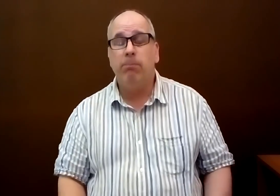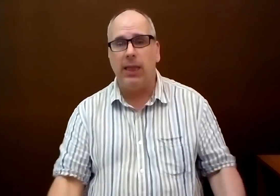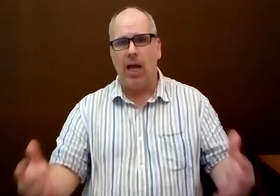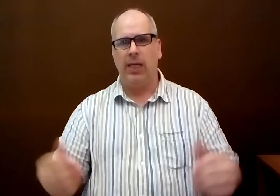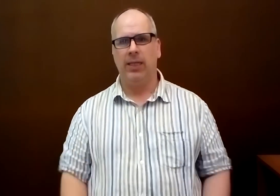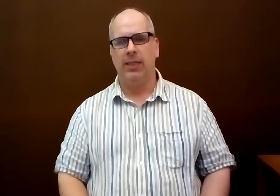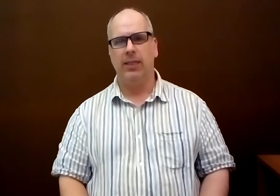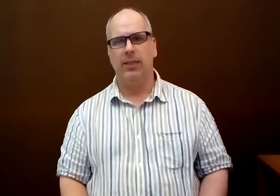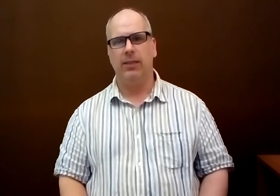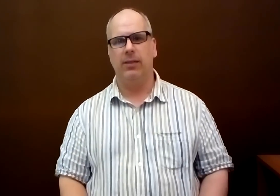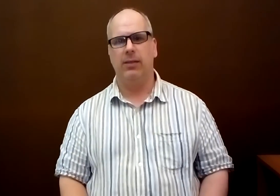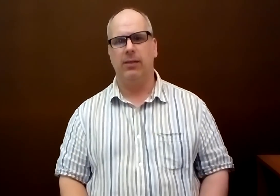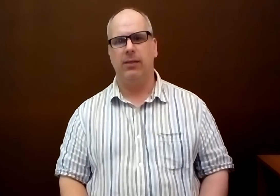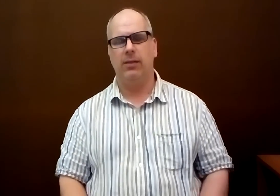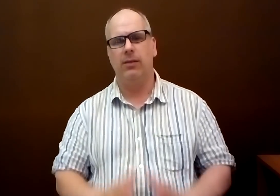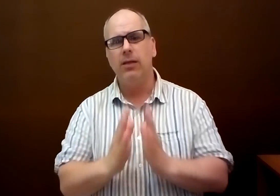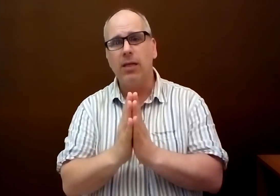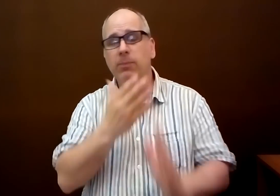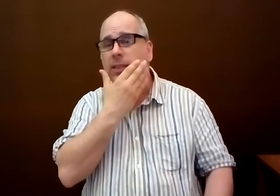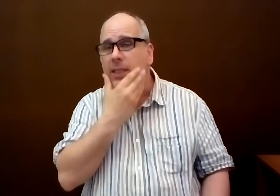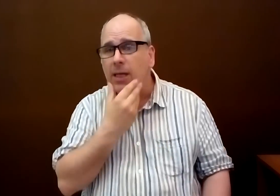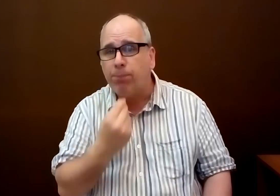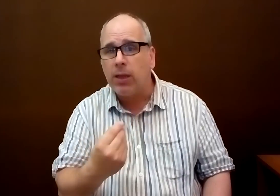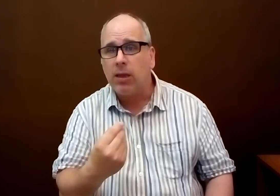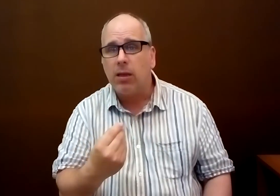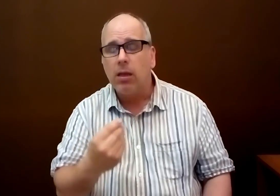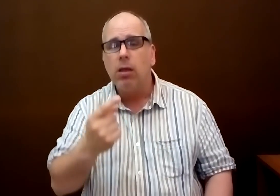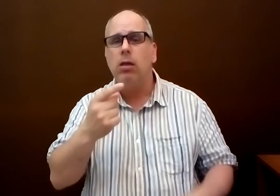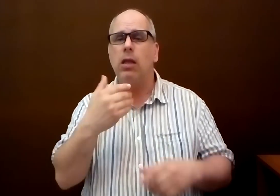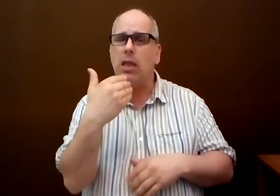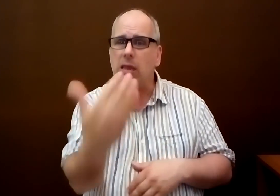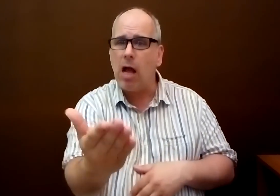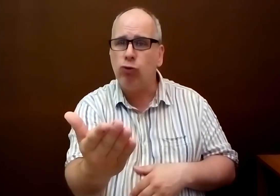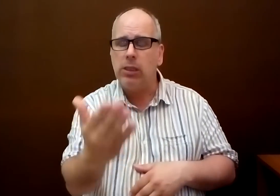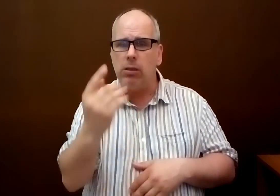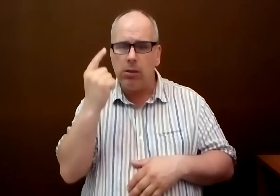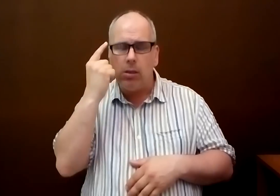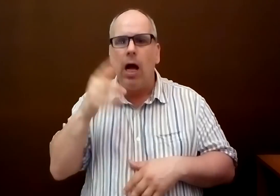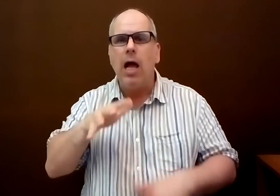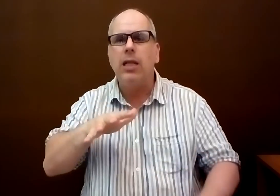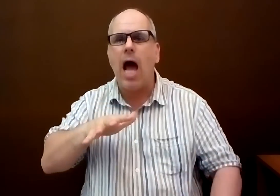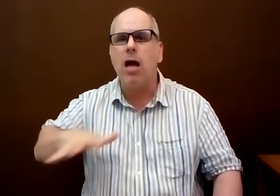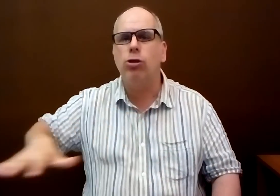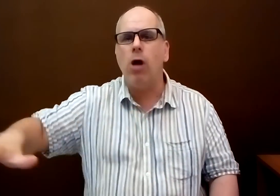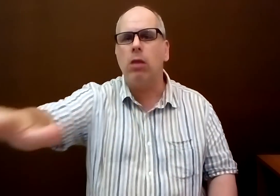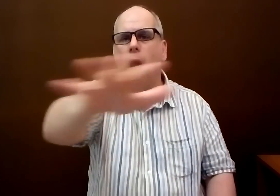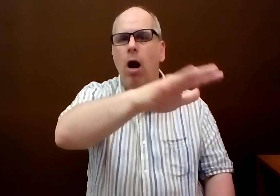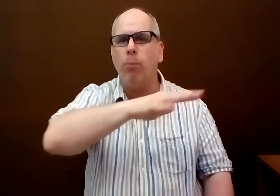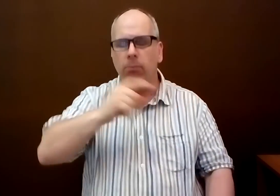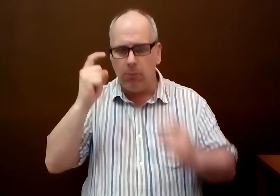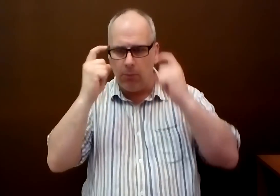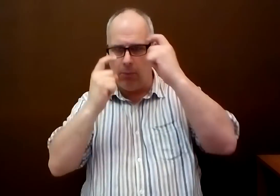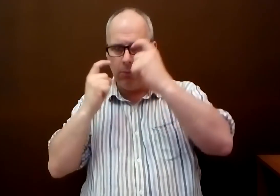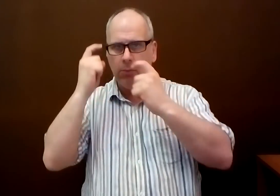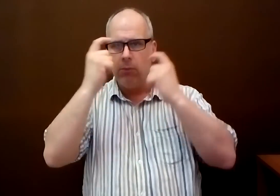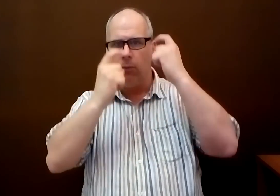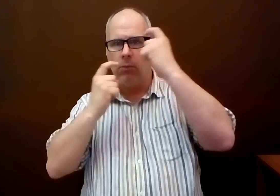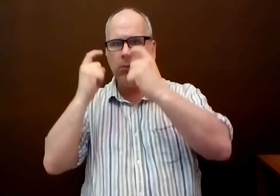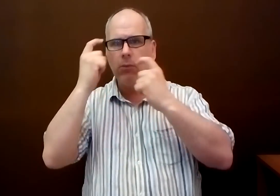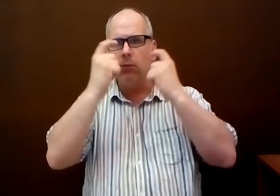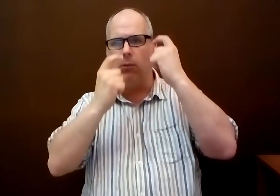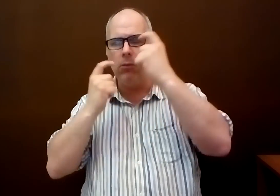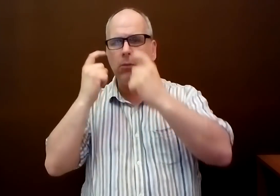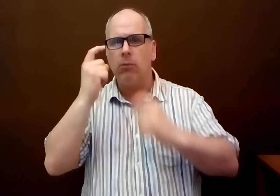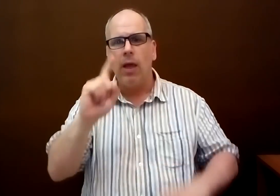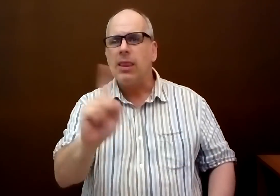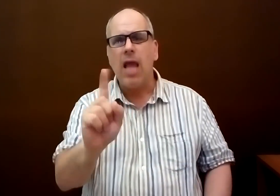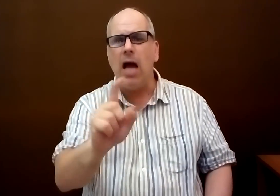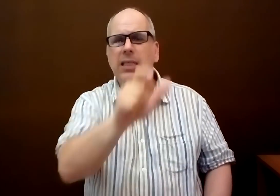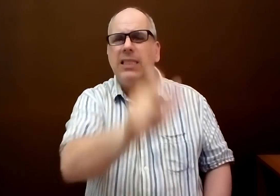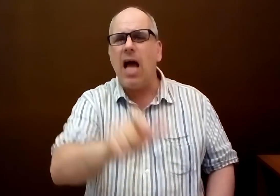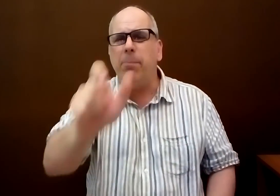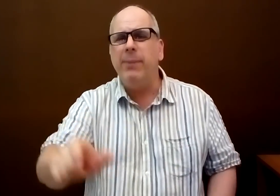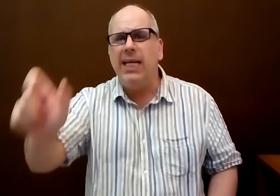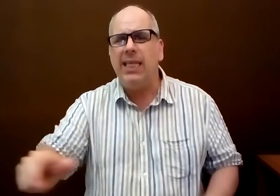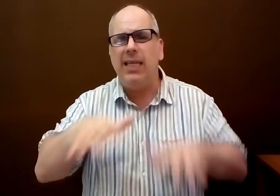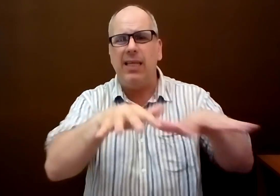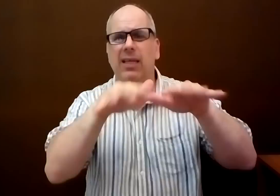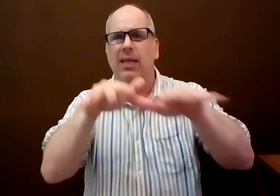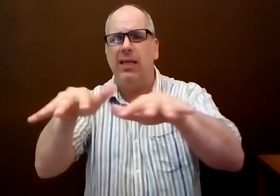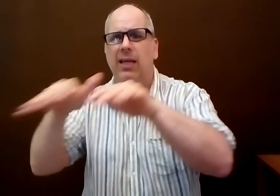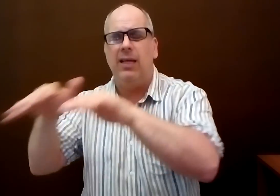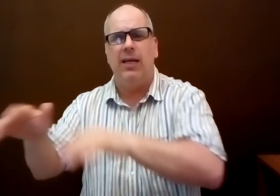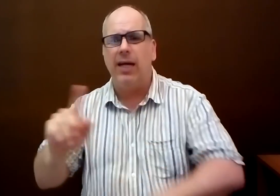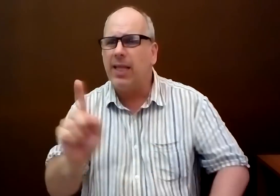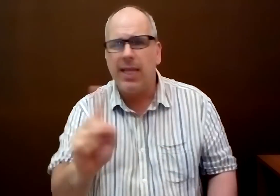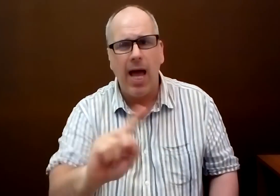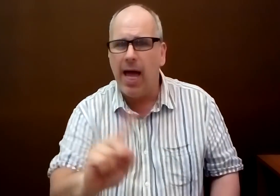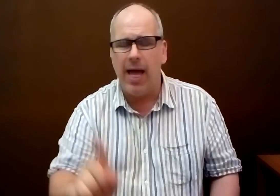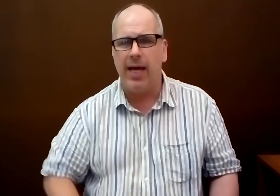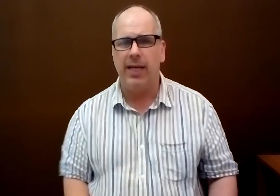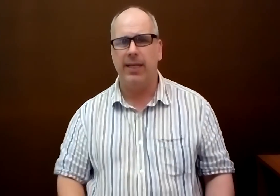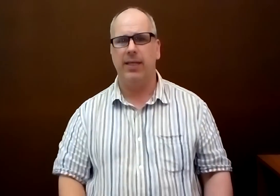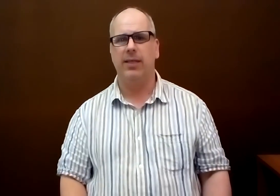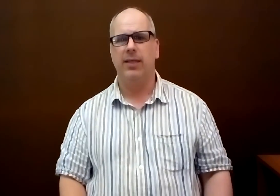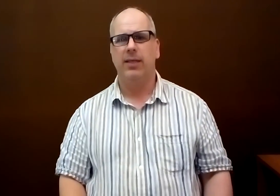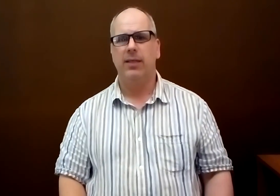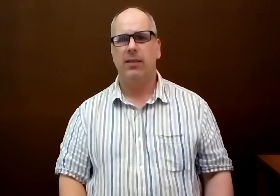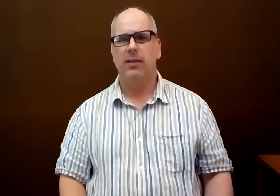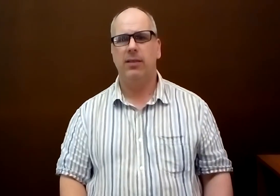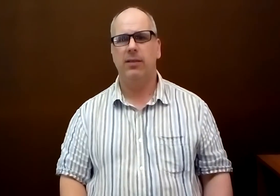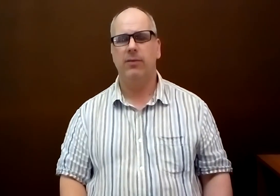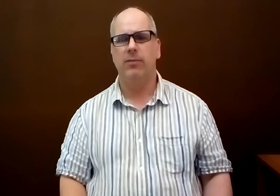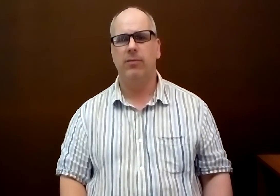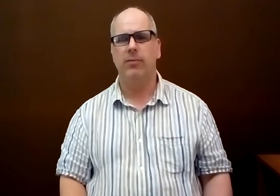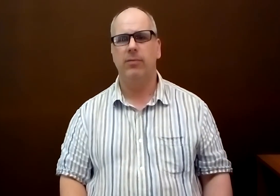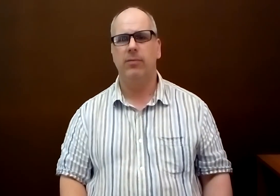Kérem szépen társadalom szerint gondolkodj. És nem személy szerint lelőni, letámadni.